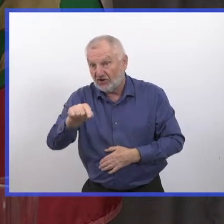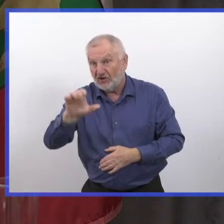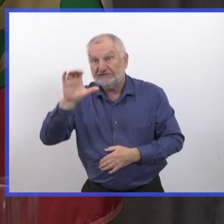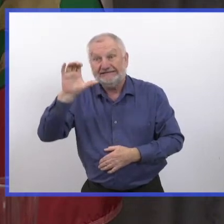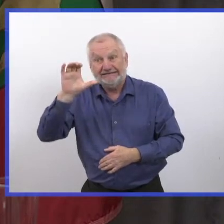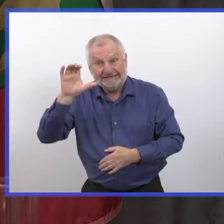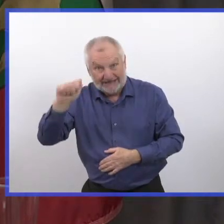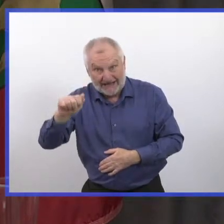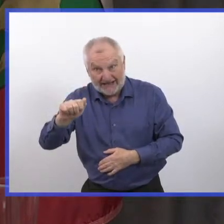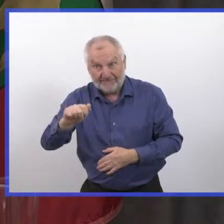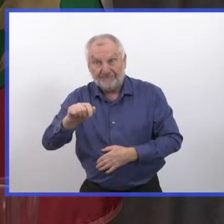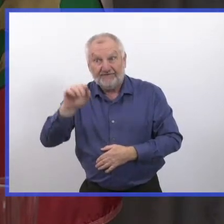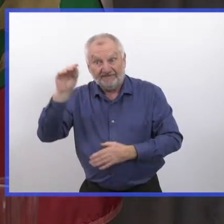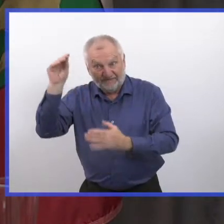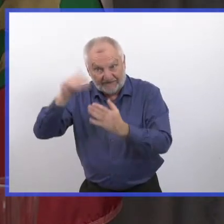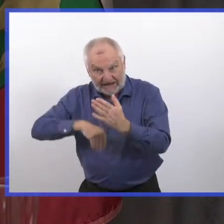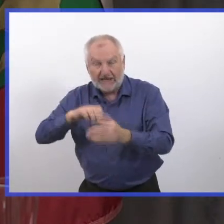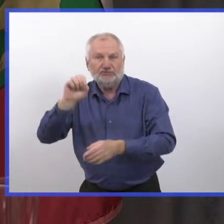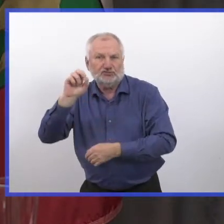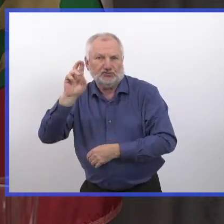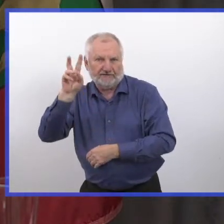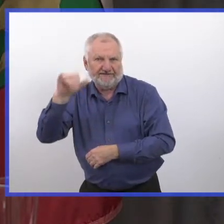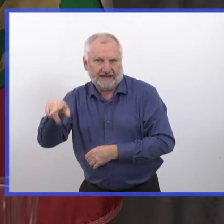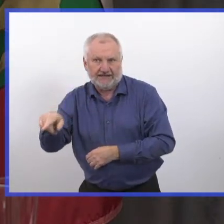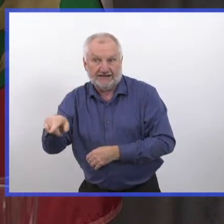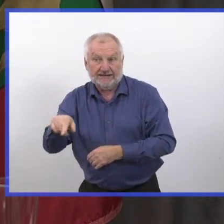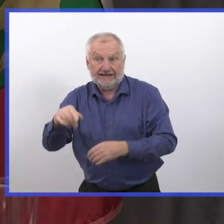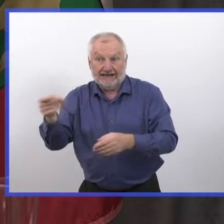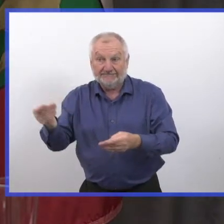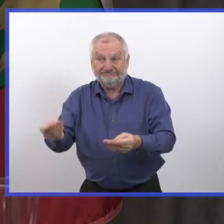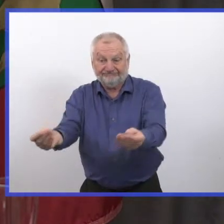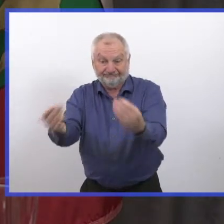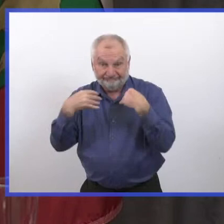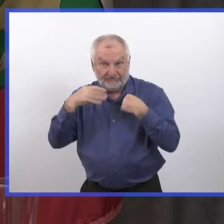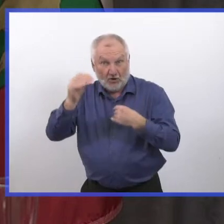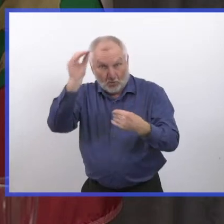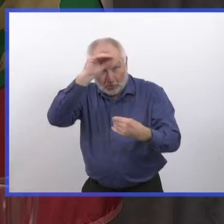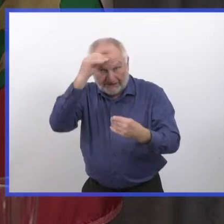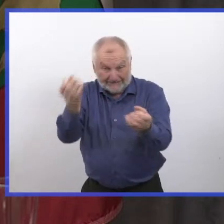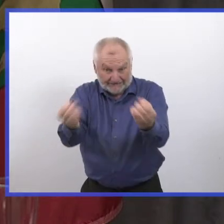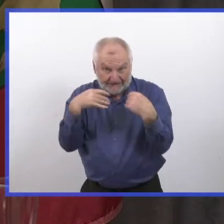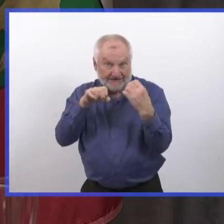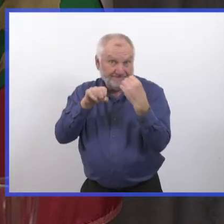si nous continuons à mettre en pratique les gestes recommandés pour nous protéger.